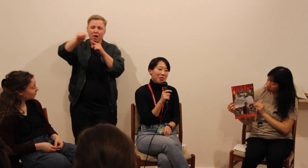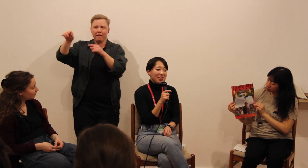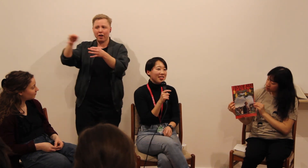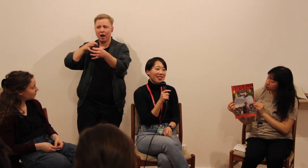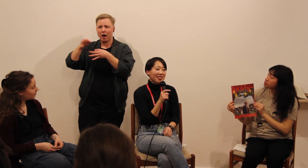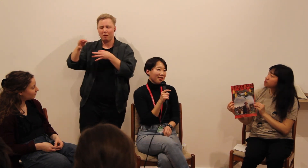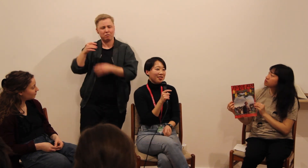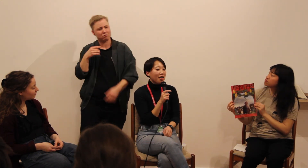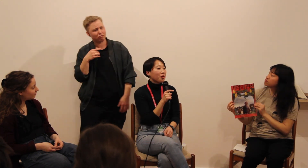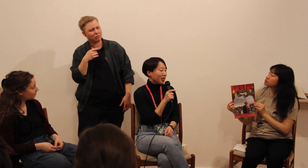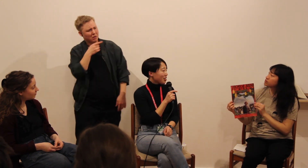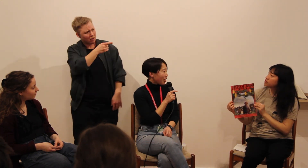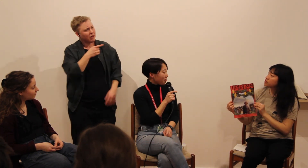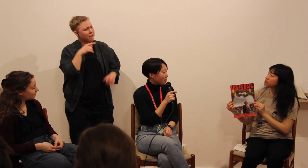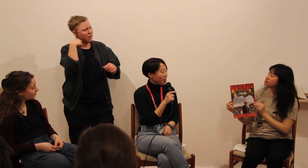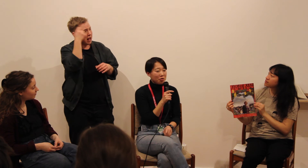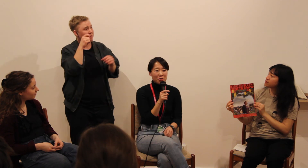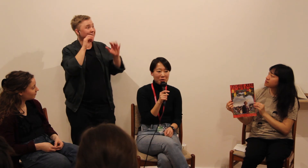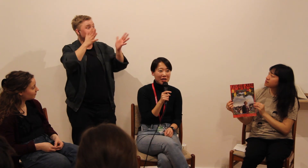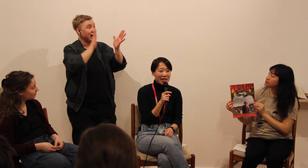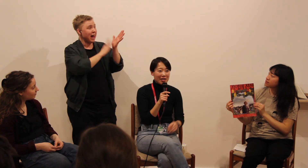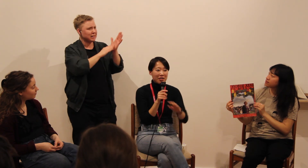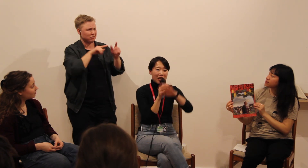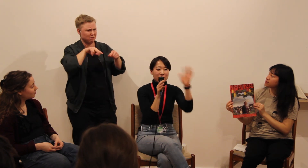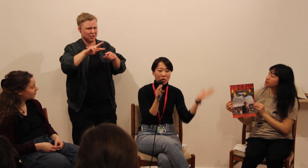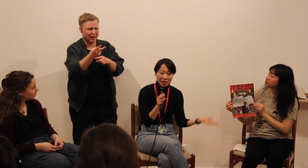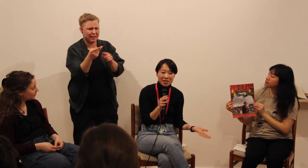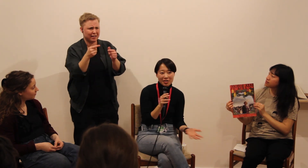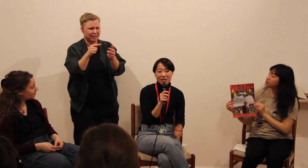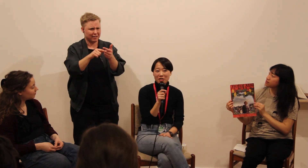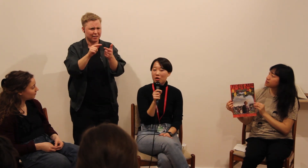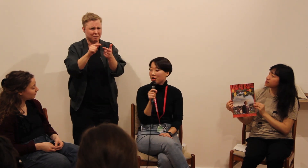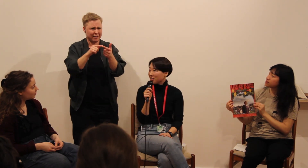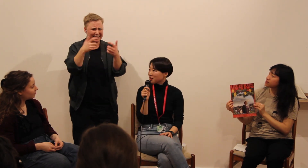Für mich ist es nichts anderes. Es ist immer noch eine taube Welt oder auch CODA.